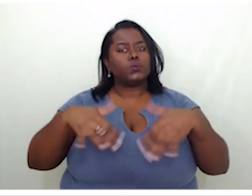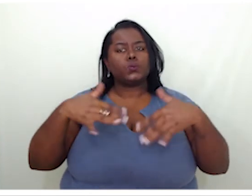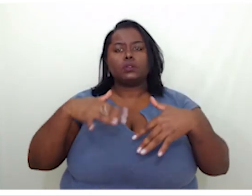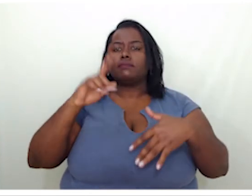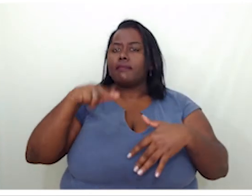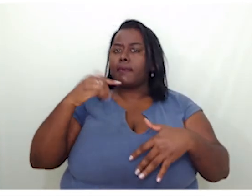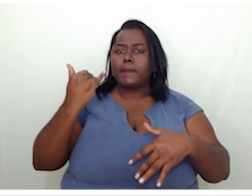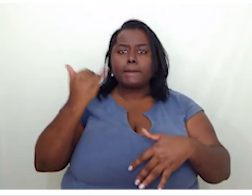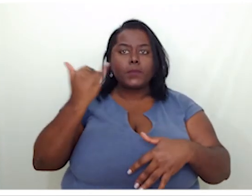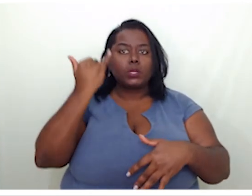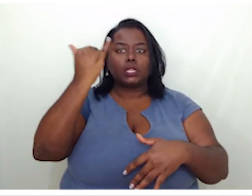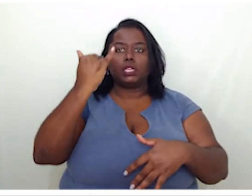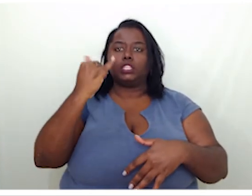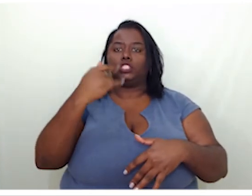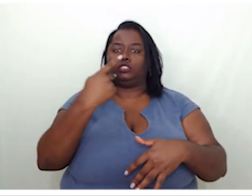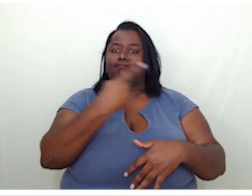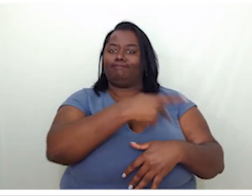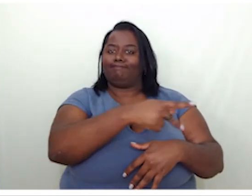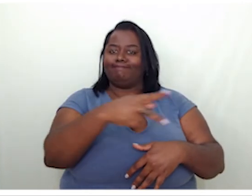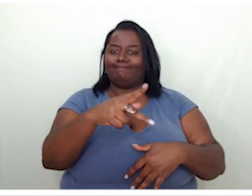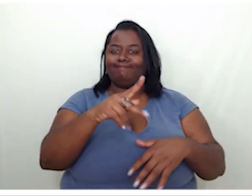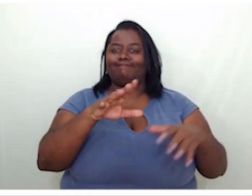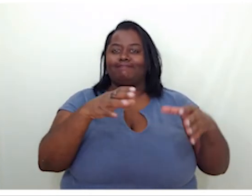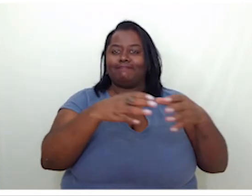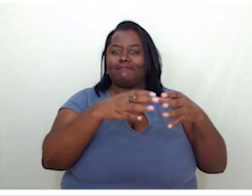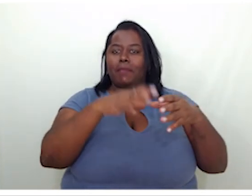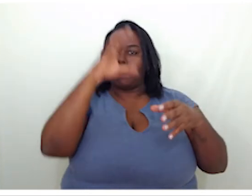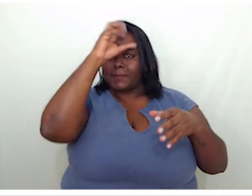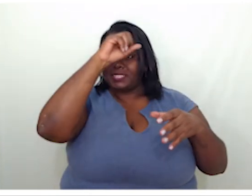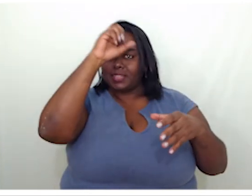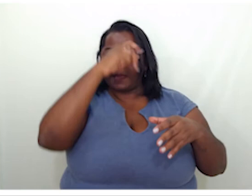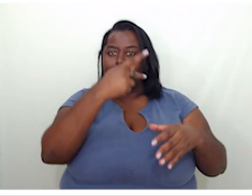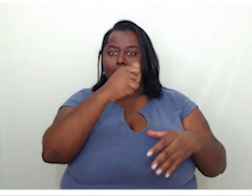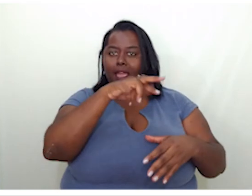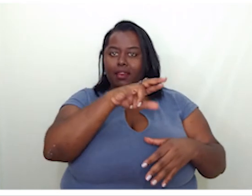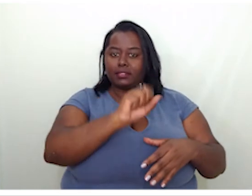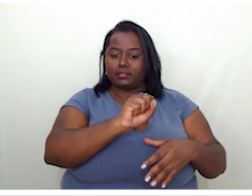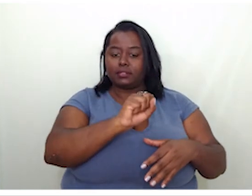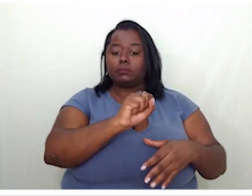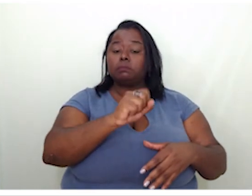y les gusta la implementación del estilo workshop.